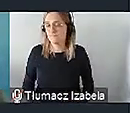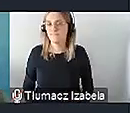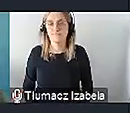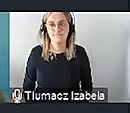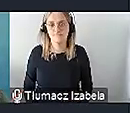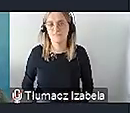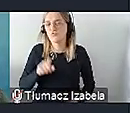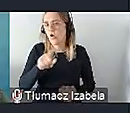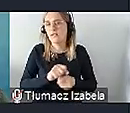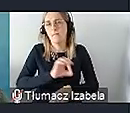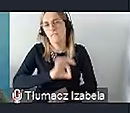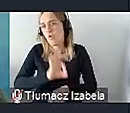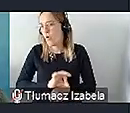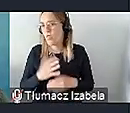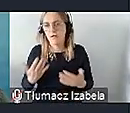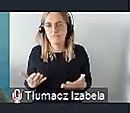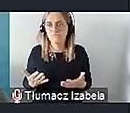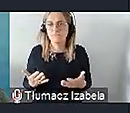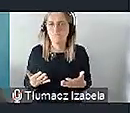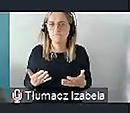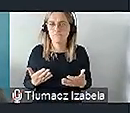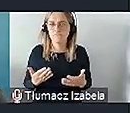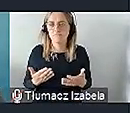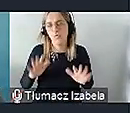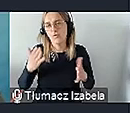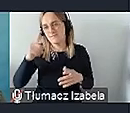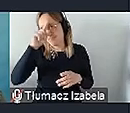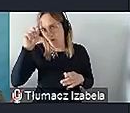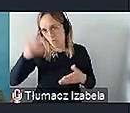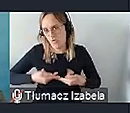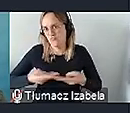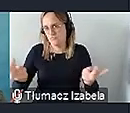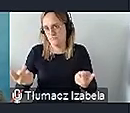To jest taki projekt bardziej społeczny czy badawczy Google.